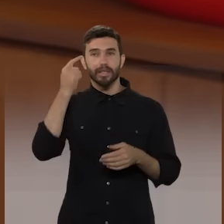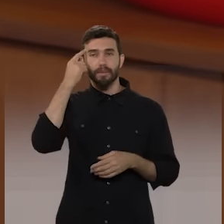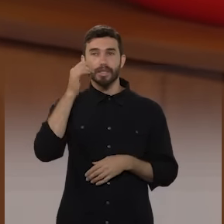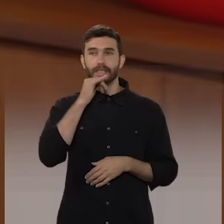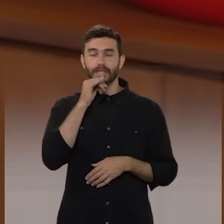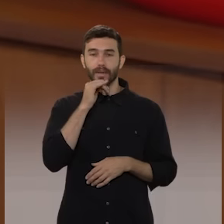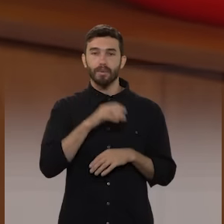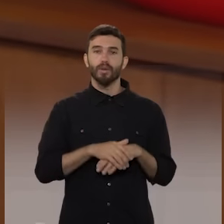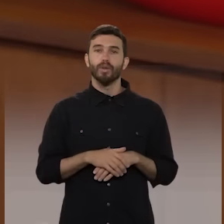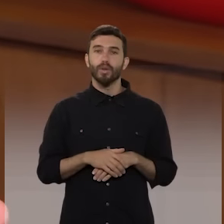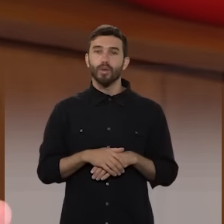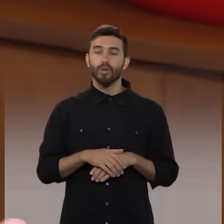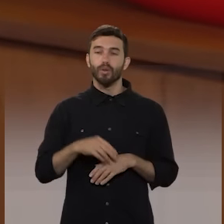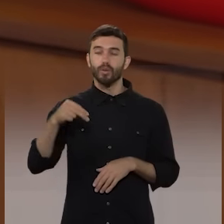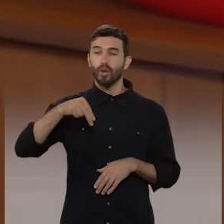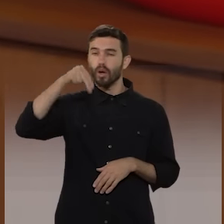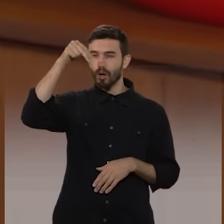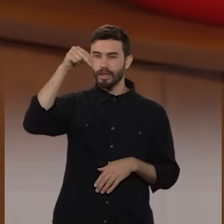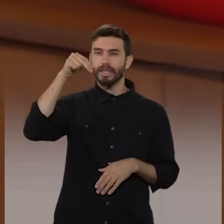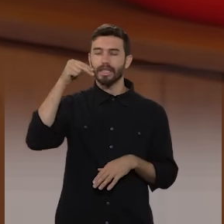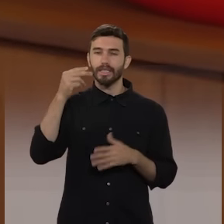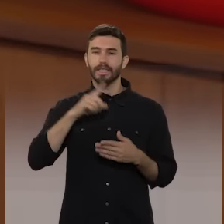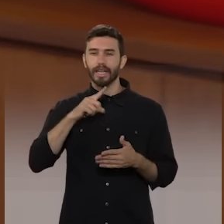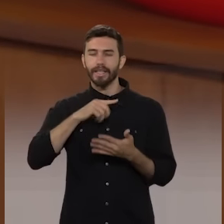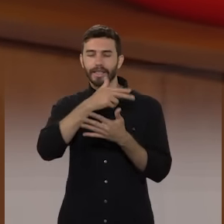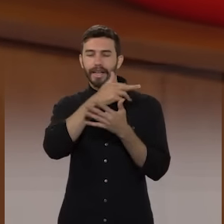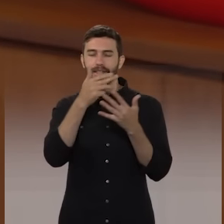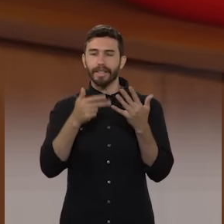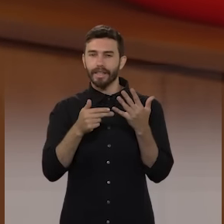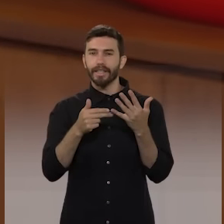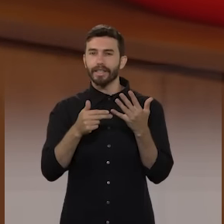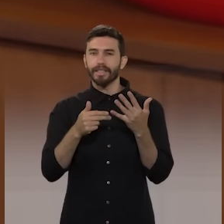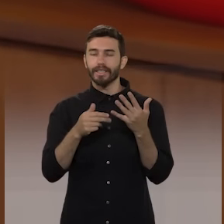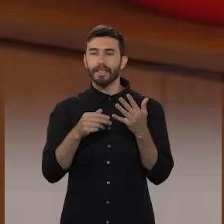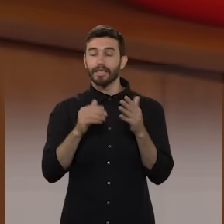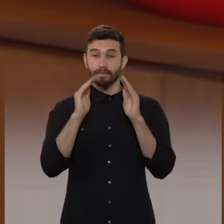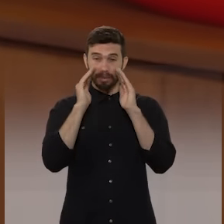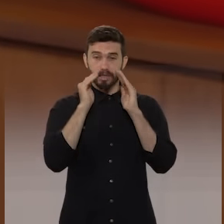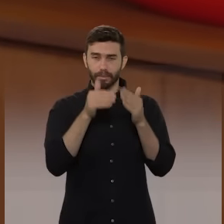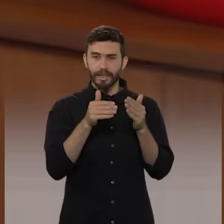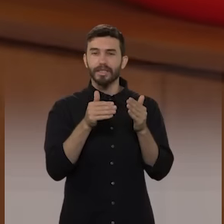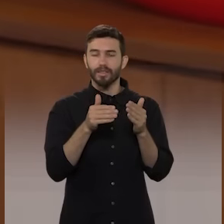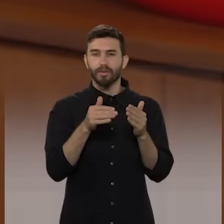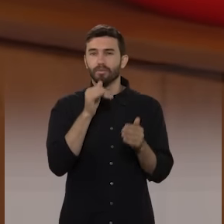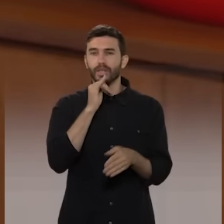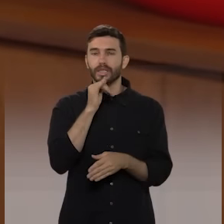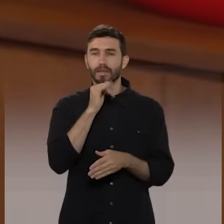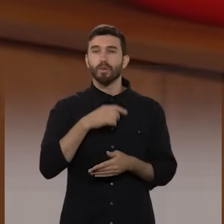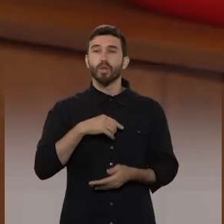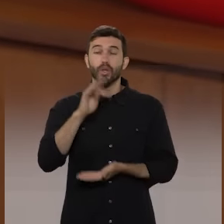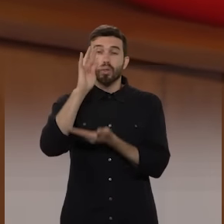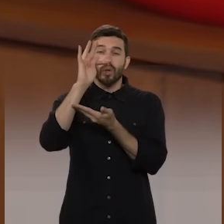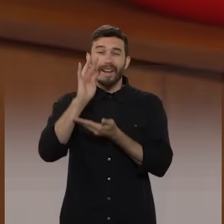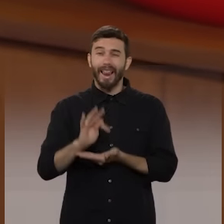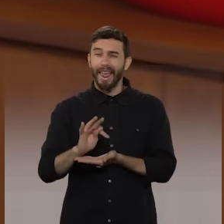nós falamos de algumas coisas bem características, nós falamos de transportar toneladas e toneladas